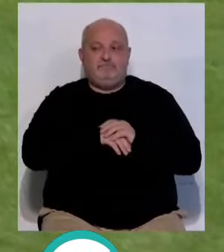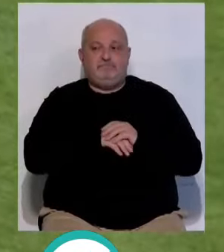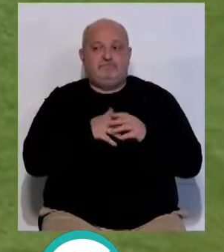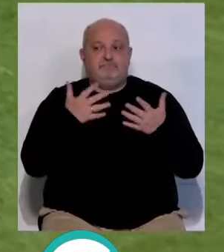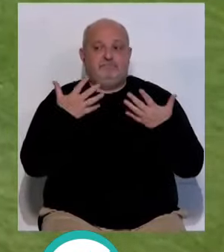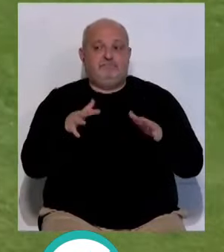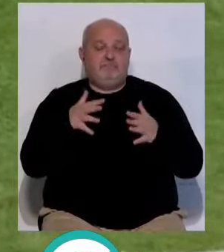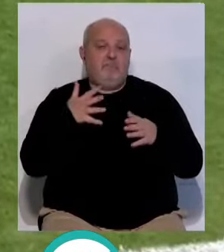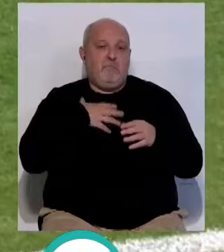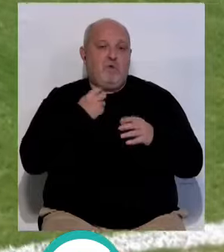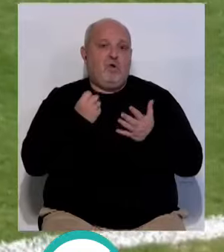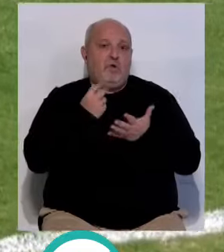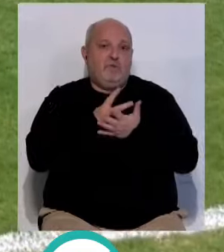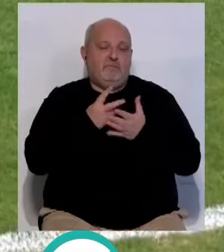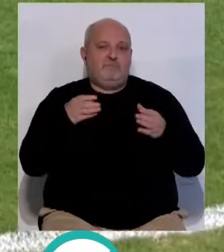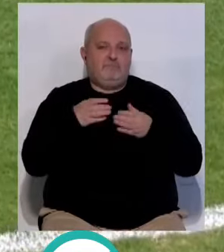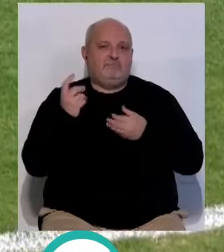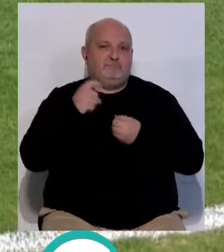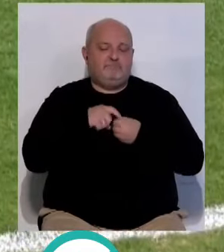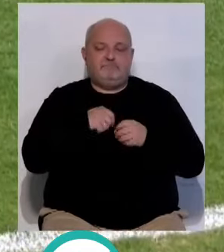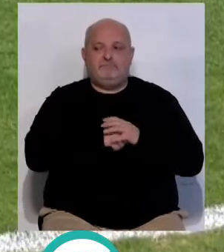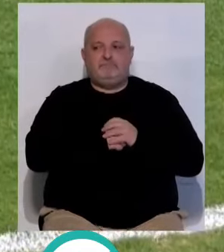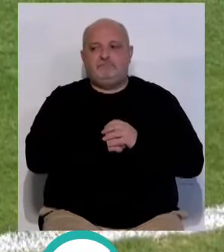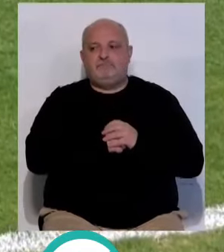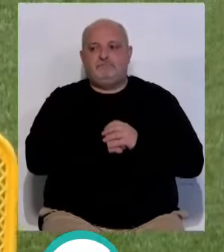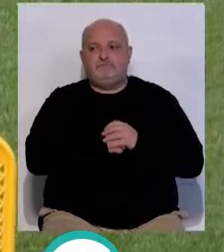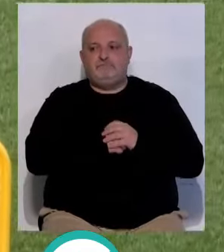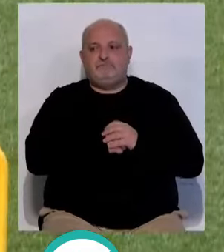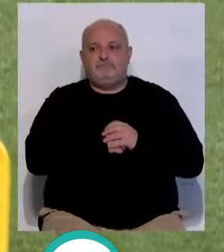ya está disponible nuevamente junto al resto de sus compañeros es que en estas cosas Hay que ser